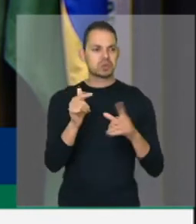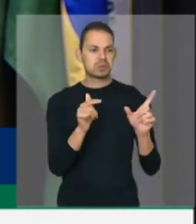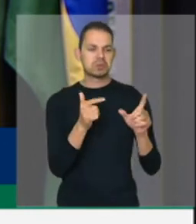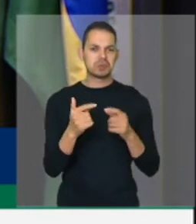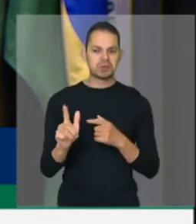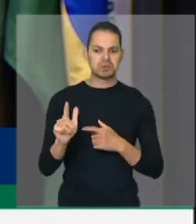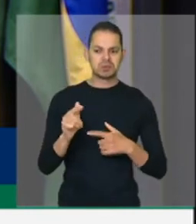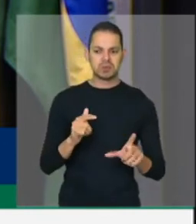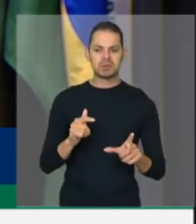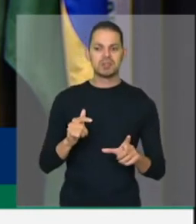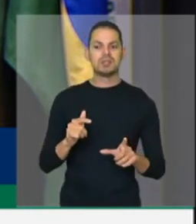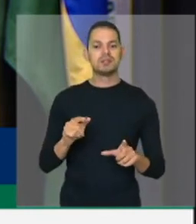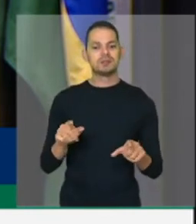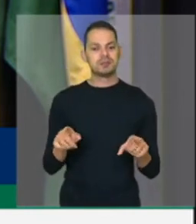BLICA, TIVEMOS... OUTRAS PESSOAS QUE FIZERAM ESSA